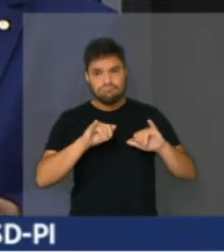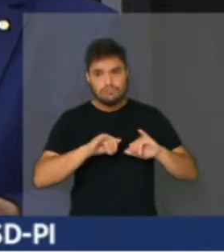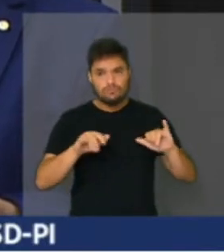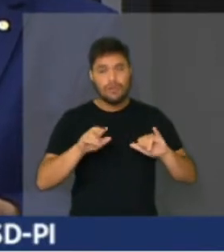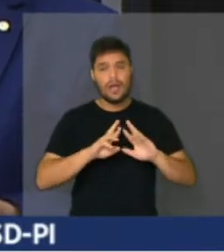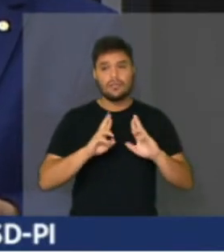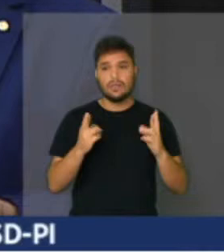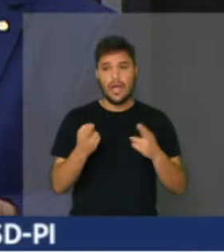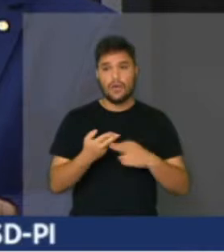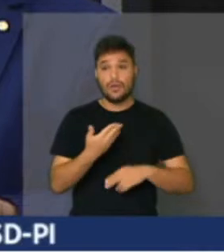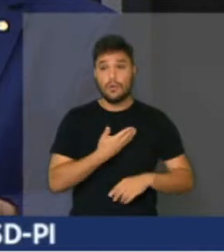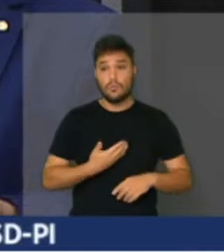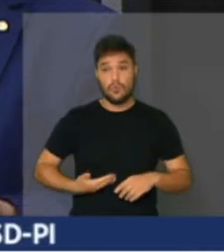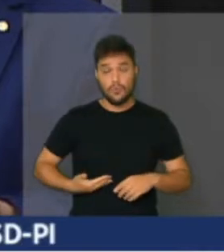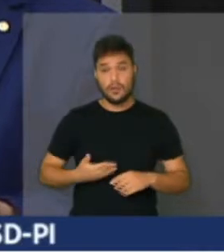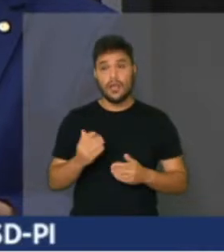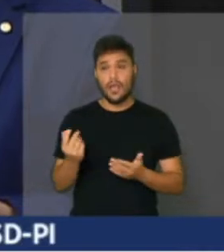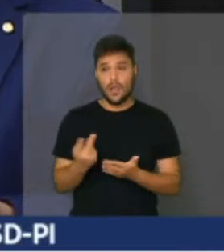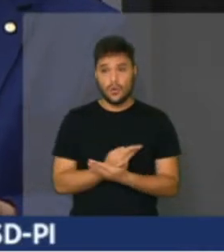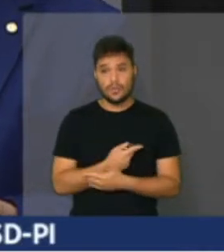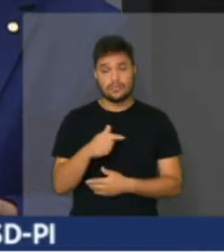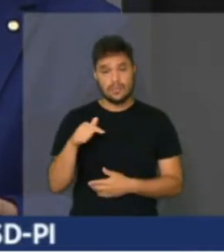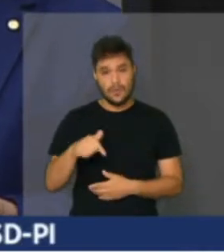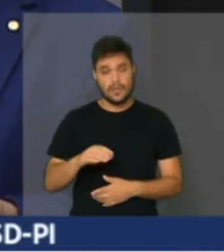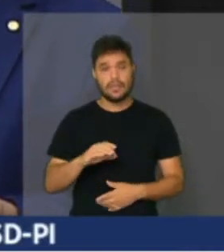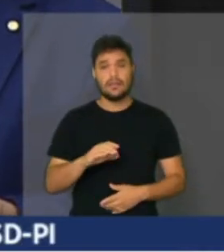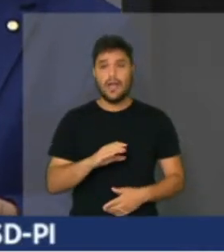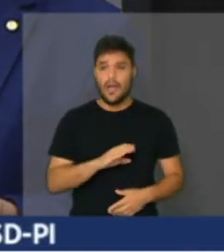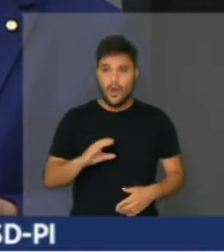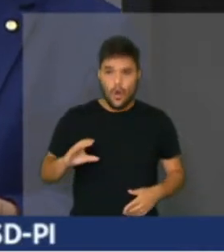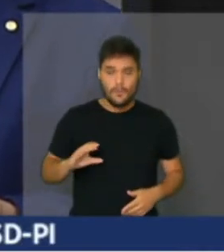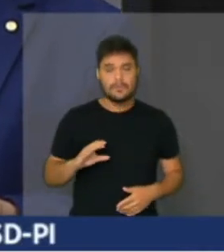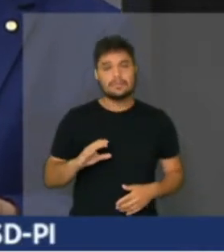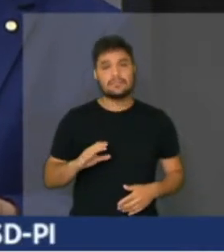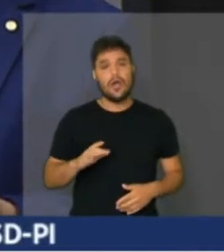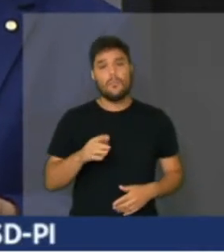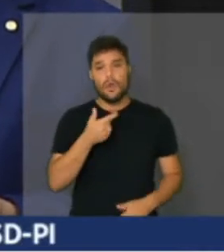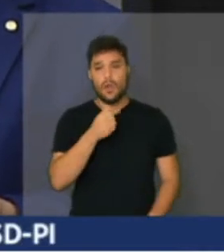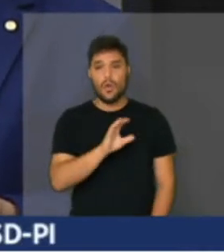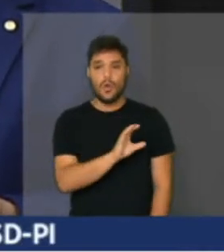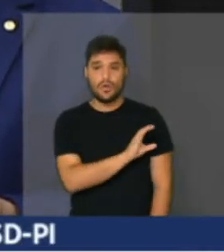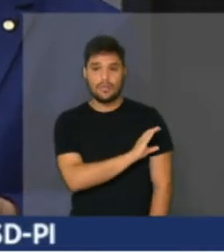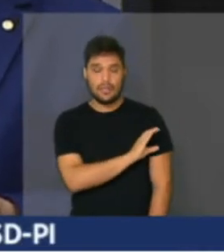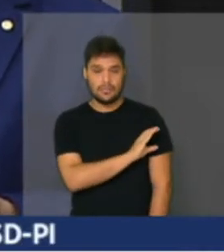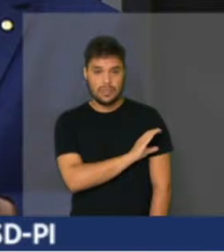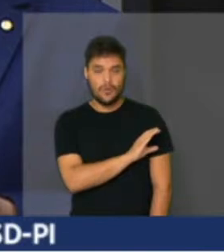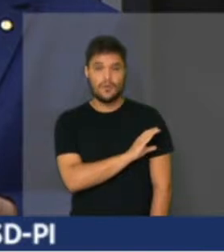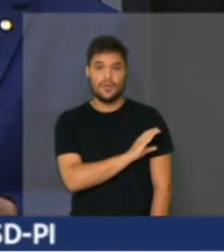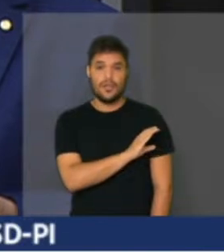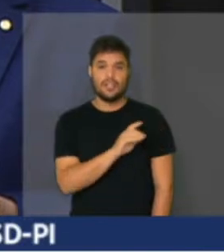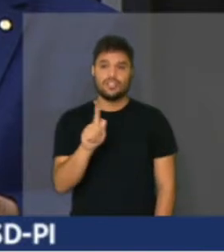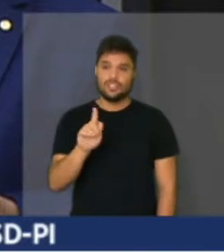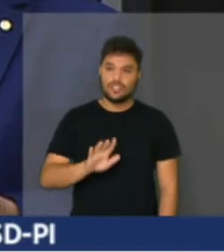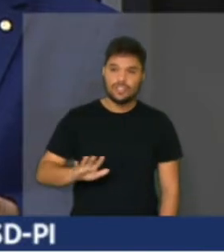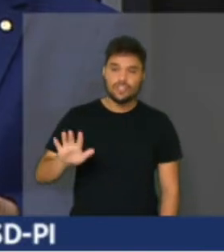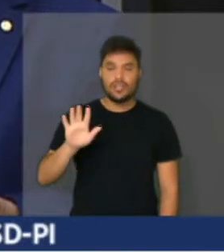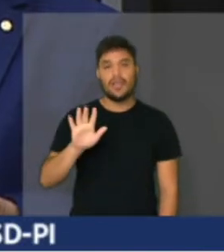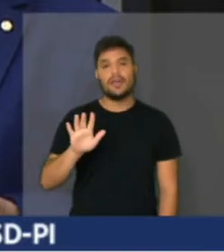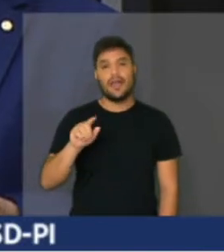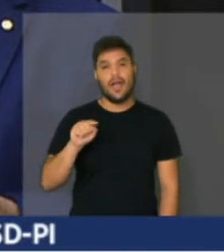COMISSÃO PELO COORDENADOR, PELA COORDENAÇÃO GERAL DA COORDENAÇÃO DE ANÁLISES INFORMAÇÃO E EXECUÇÃO DE